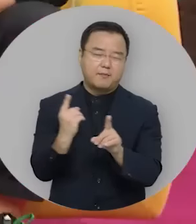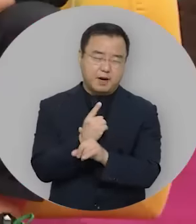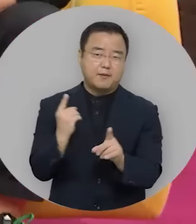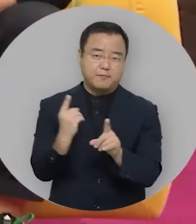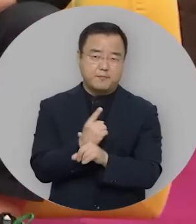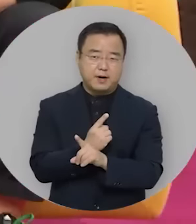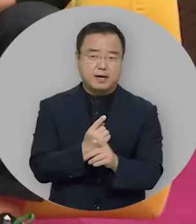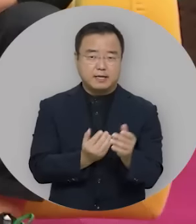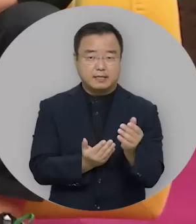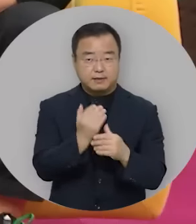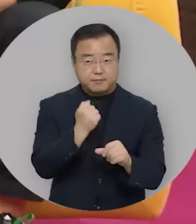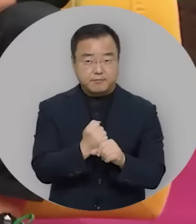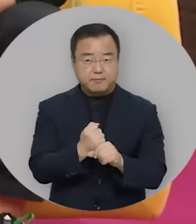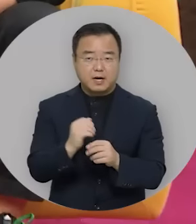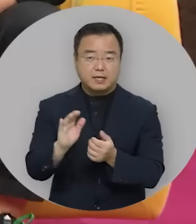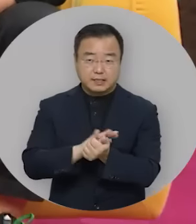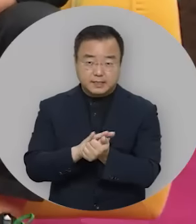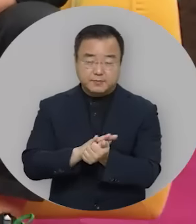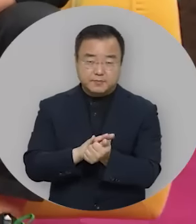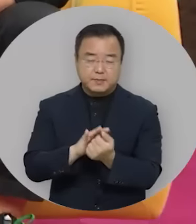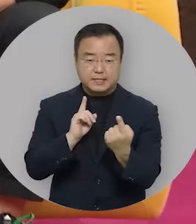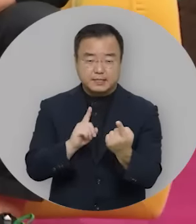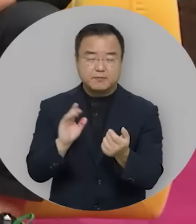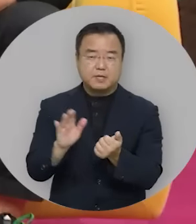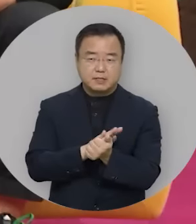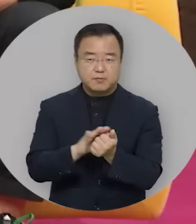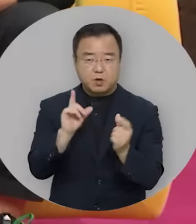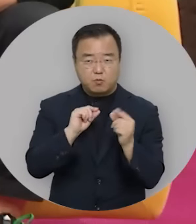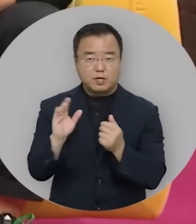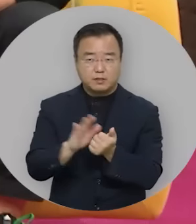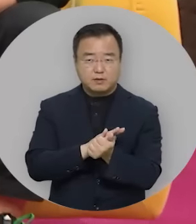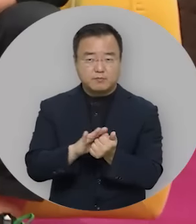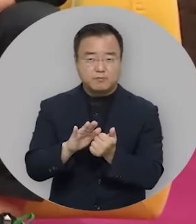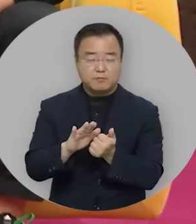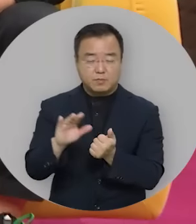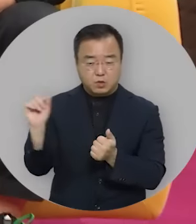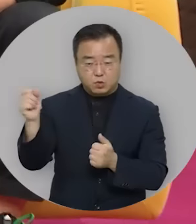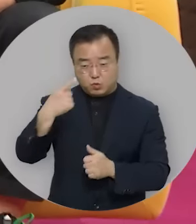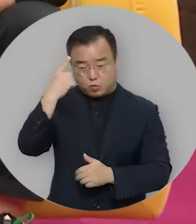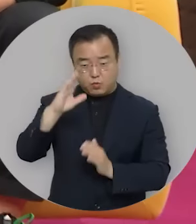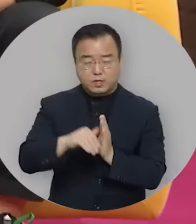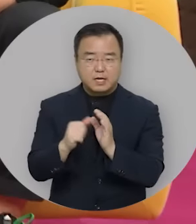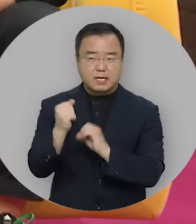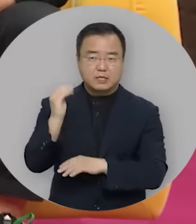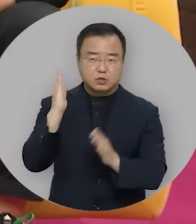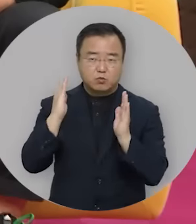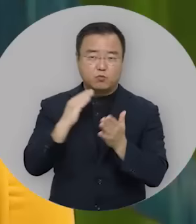생산제조과, 외식서비스과, 대인서비스과 이렇게 3가지 과가 있는데 1학년 때는 저희가 기초 과목을 배웁니다.